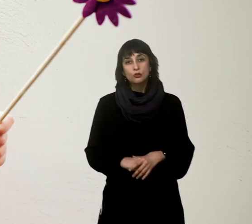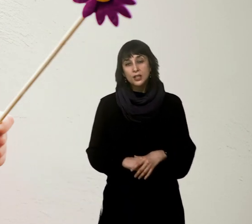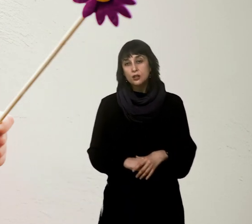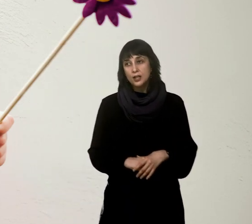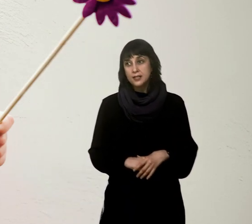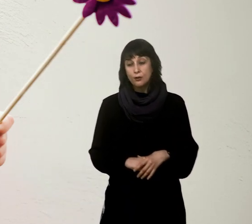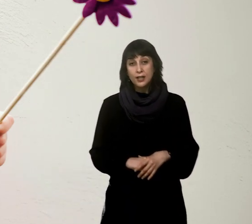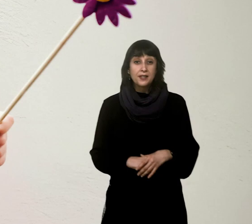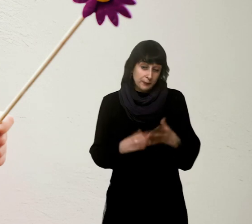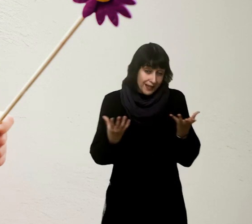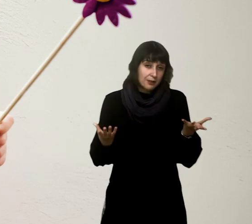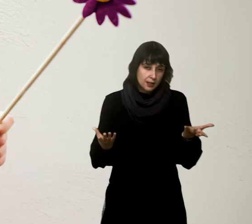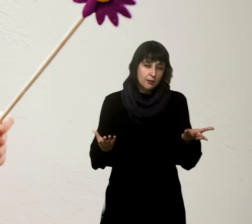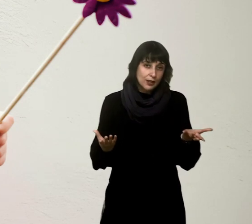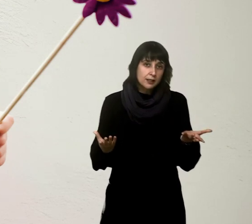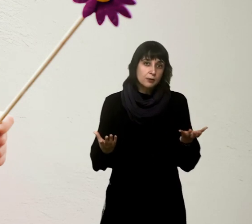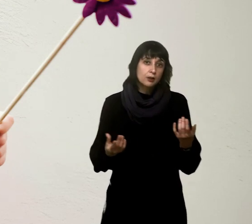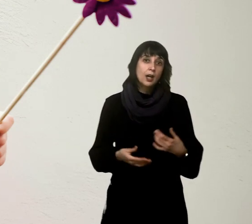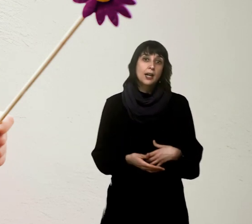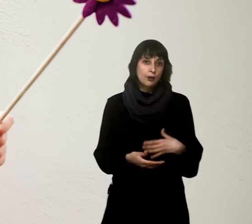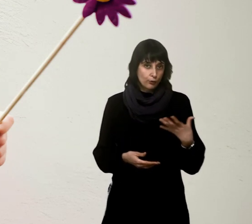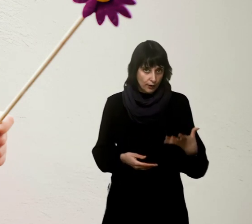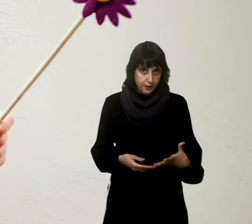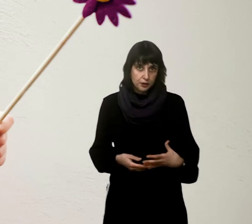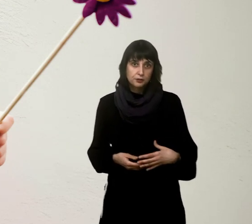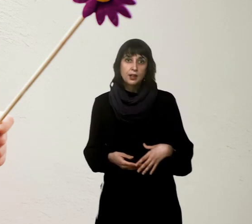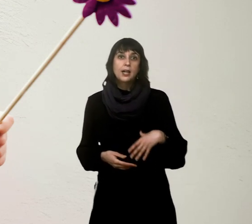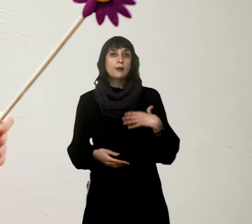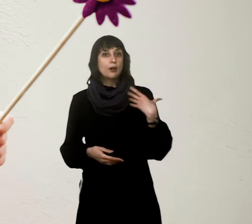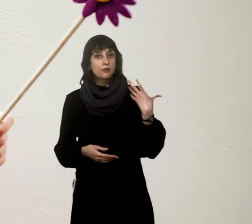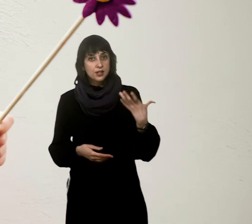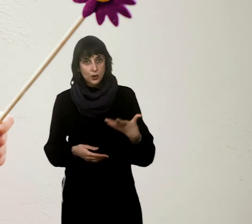contextos de la desigualdad, especialmente el educativo, la coeducación, la educación sexual